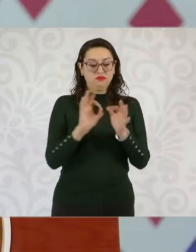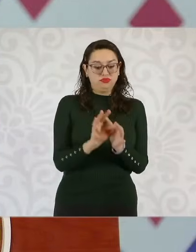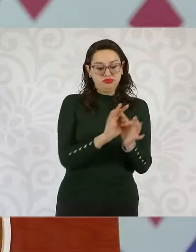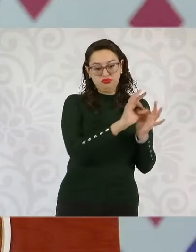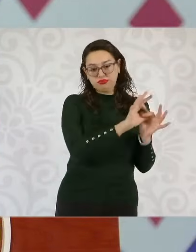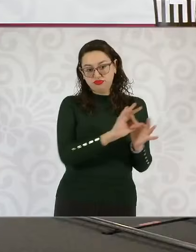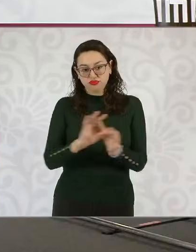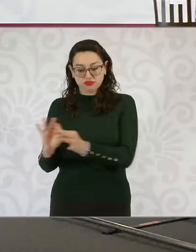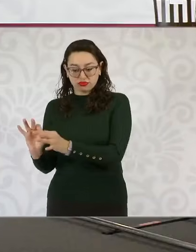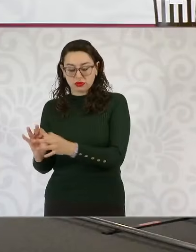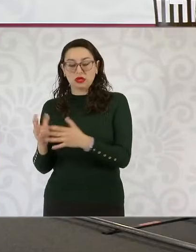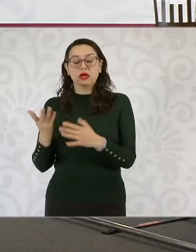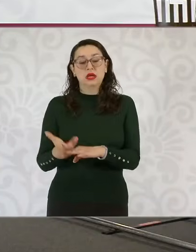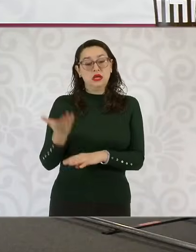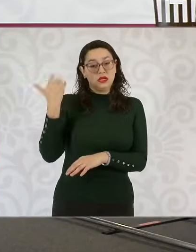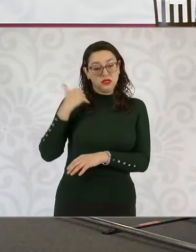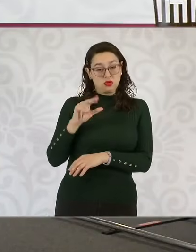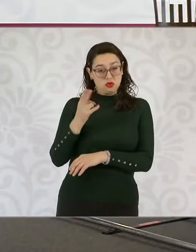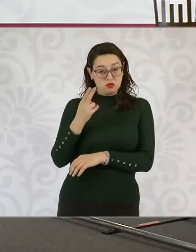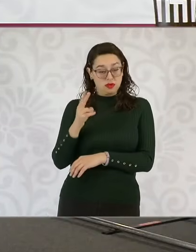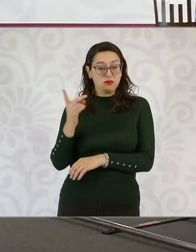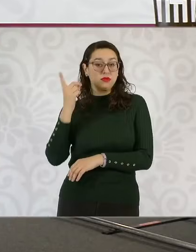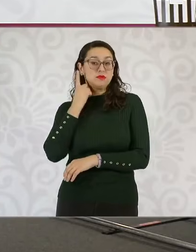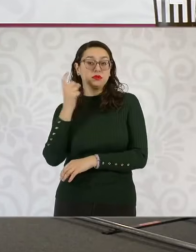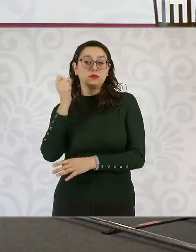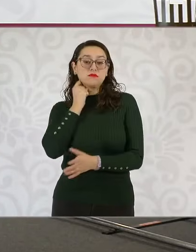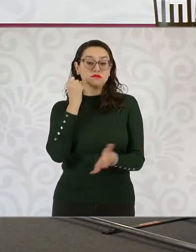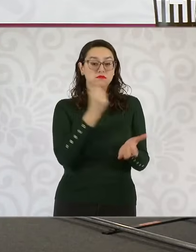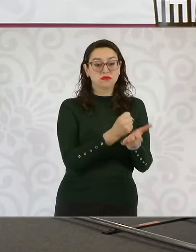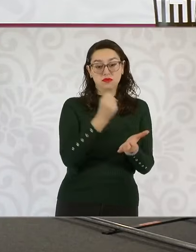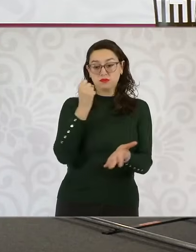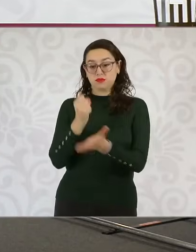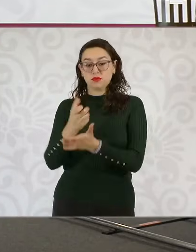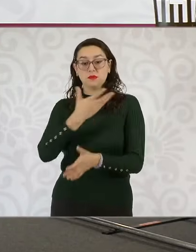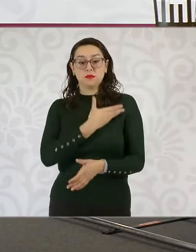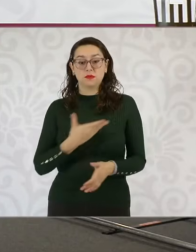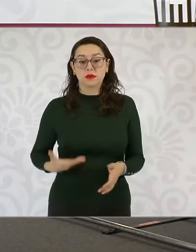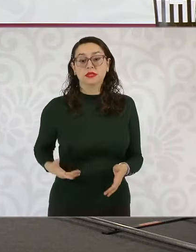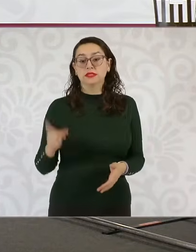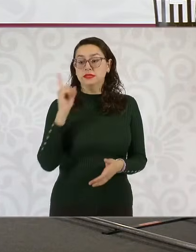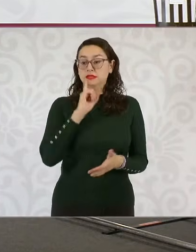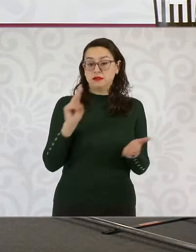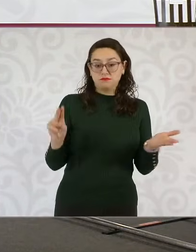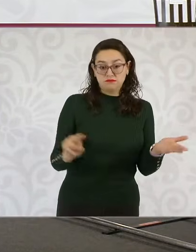aprobaron las cámaras legislativas y que firmó nuestra presidenta de México y que ponen fin y